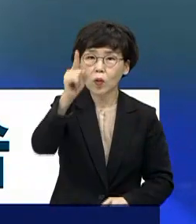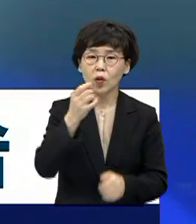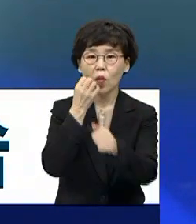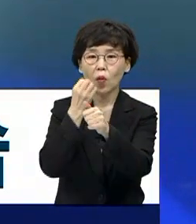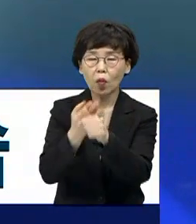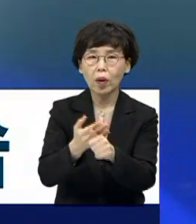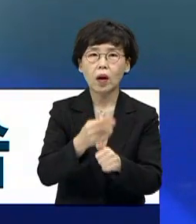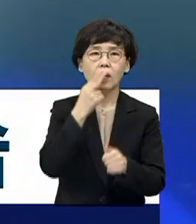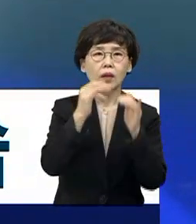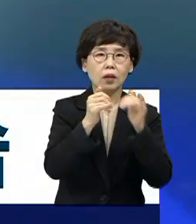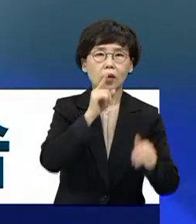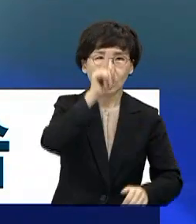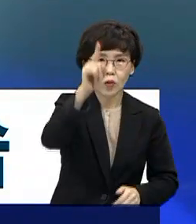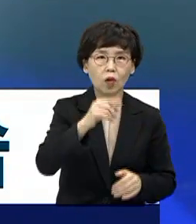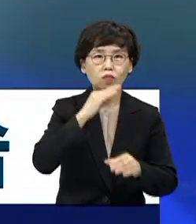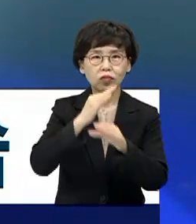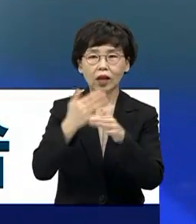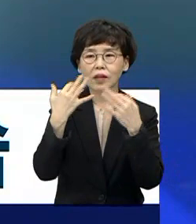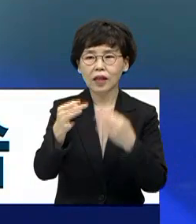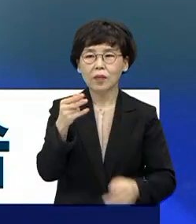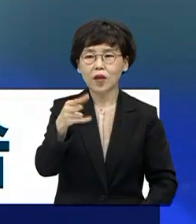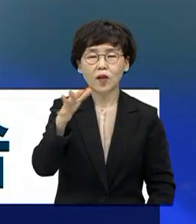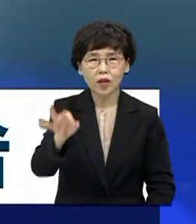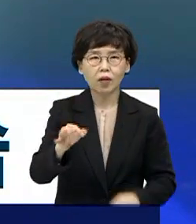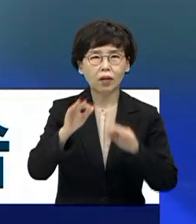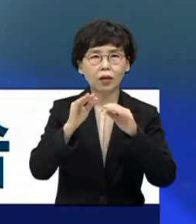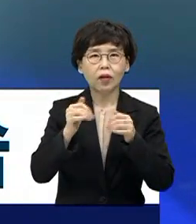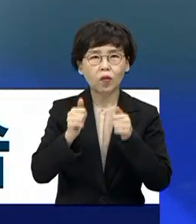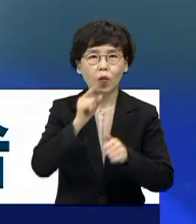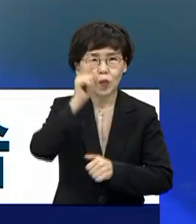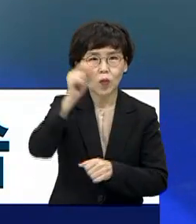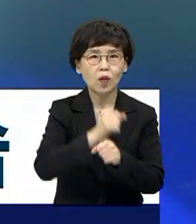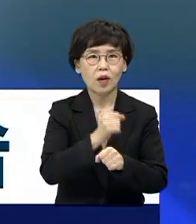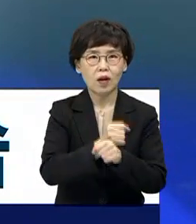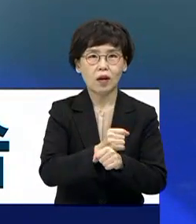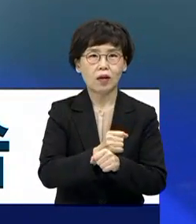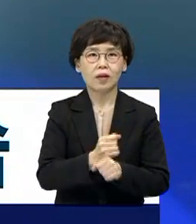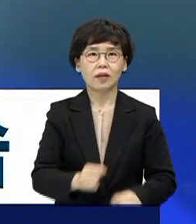김여정까지 대상을 가리지 않았습니다. KNN 정기형 기자가 보도합니다.